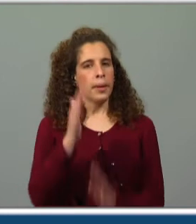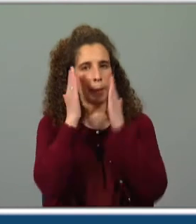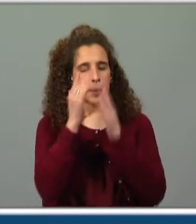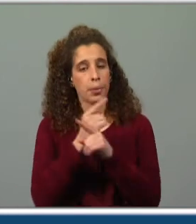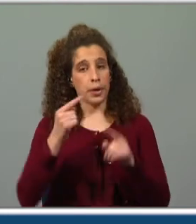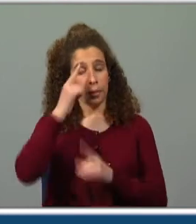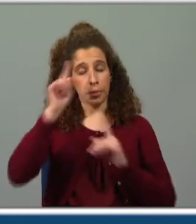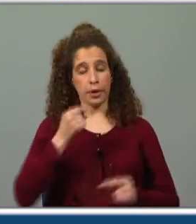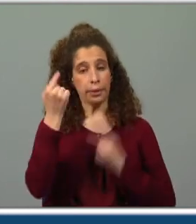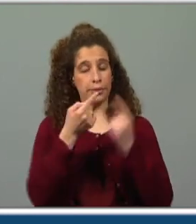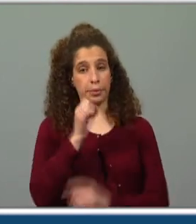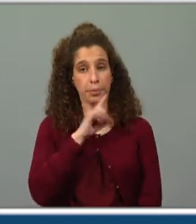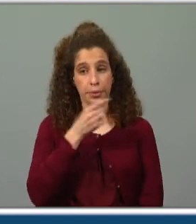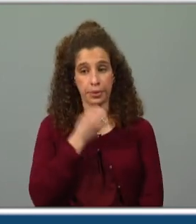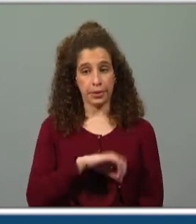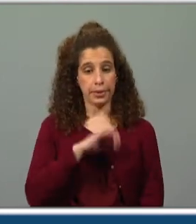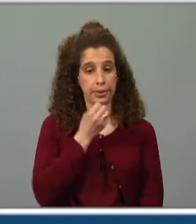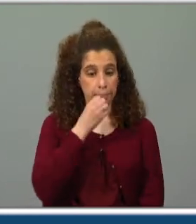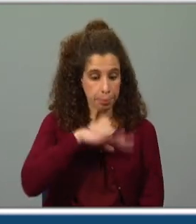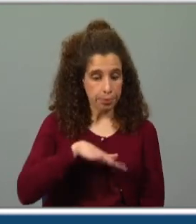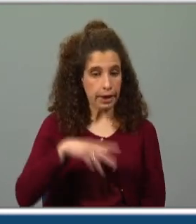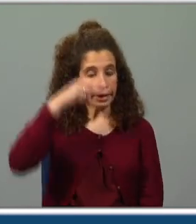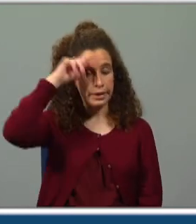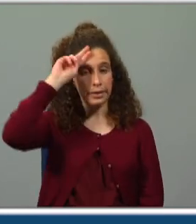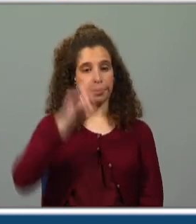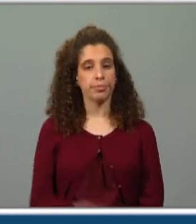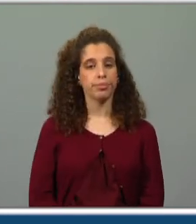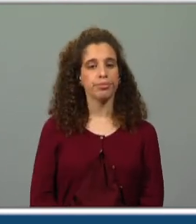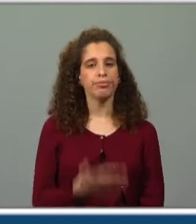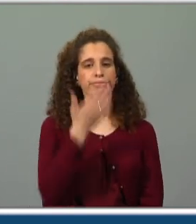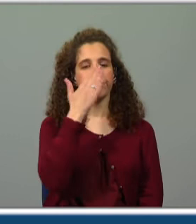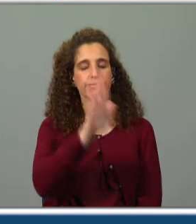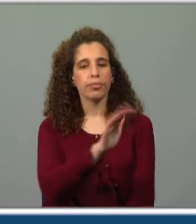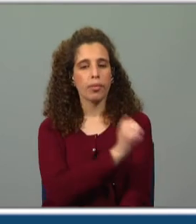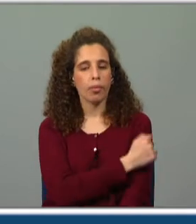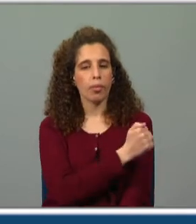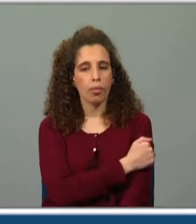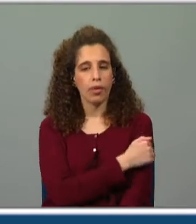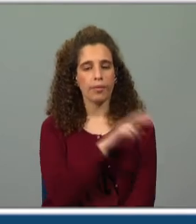personagens pôde se perder e enganar E aí frente ao Casarão encontram 角色可能會迷路並欺騙 E在豪宅前面你會發現